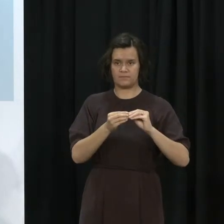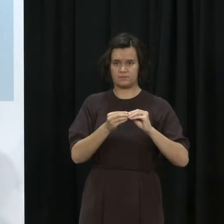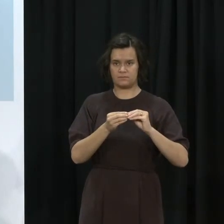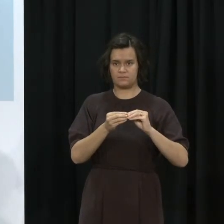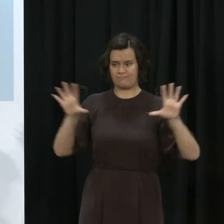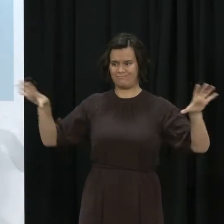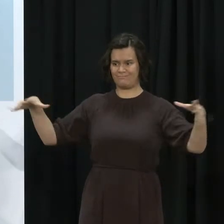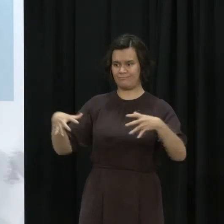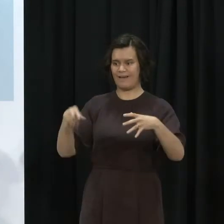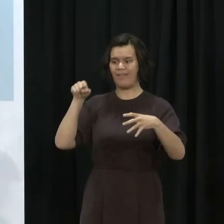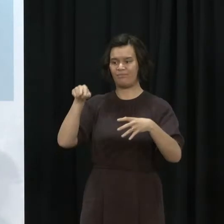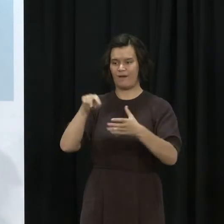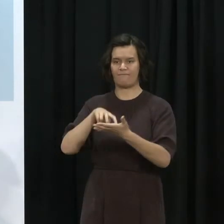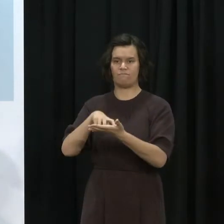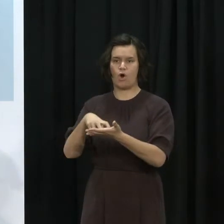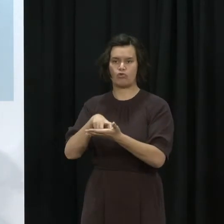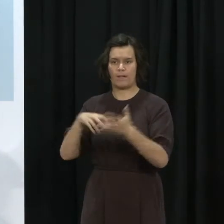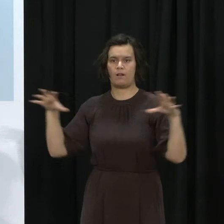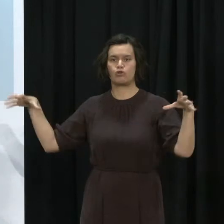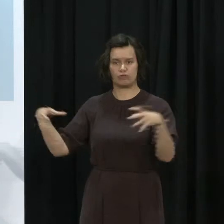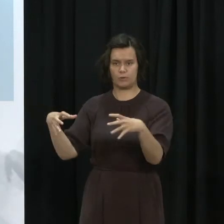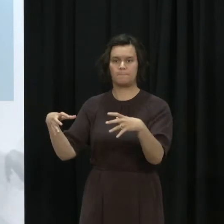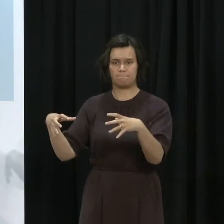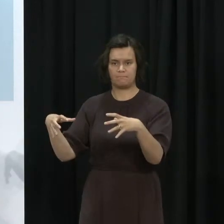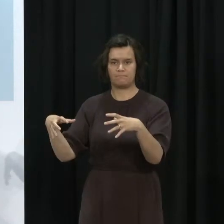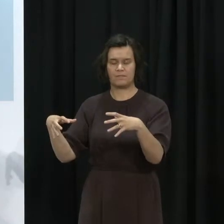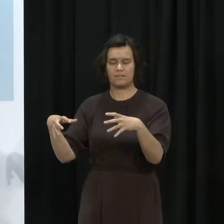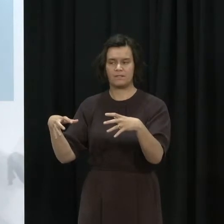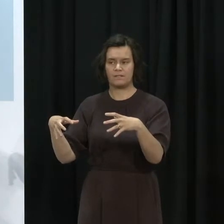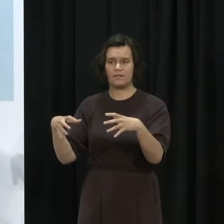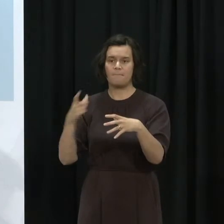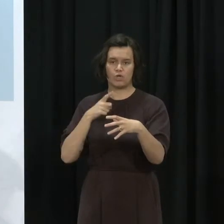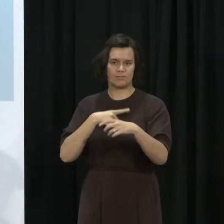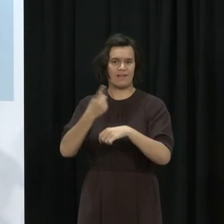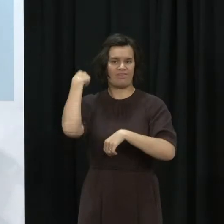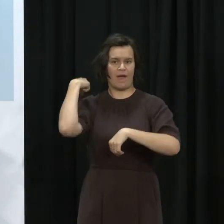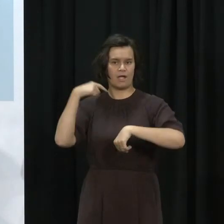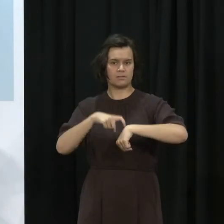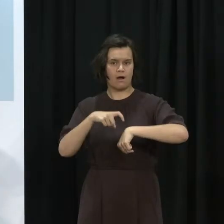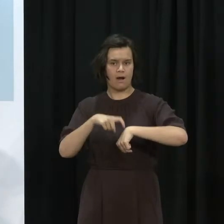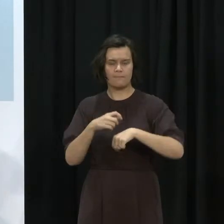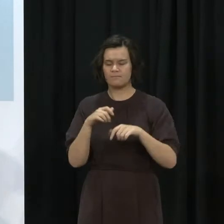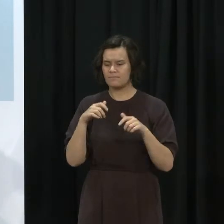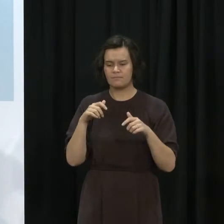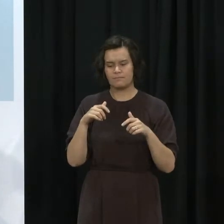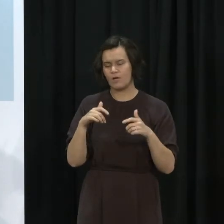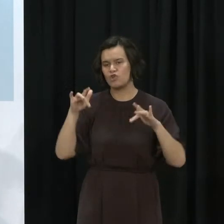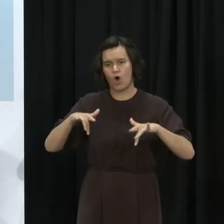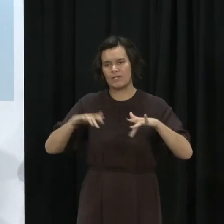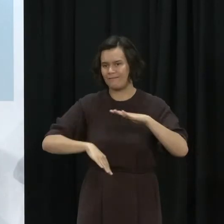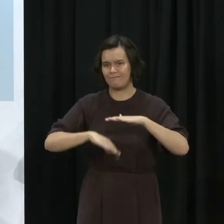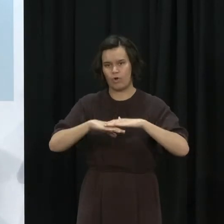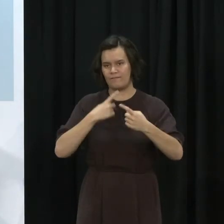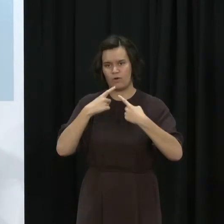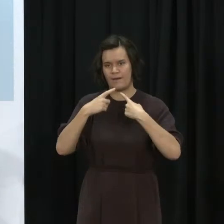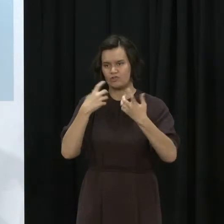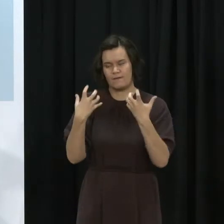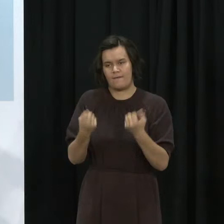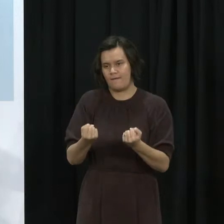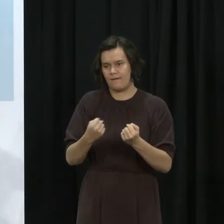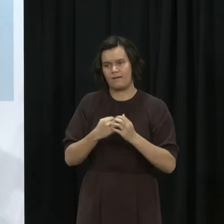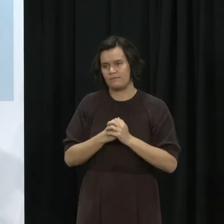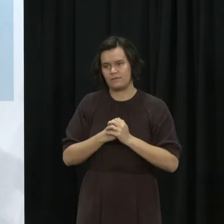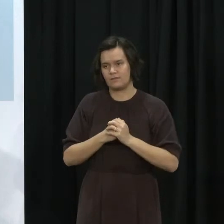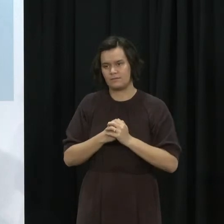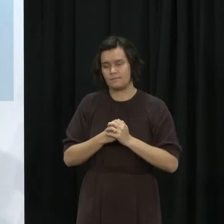ta maatau mohio mai i te ao